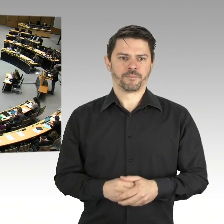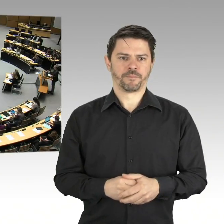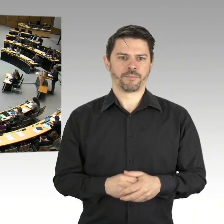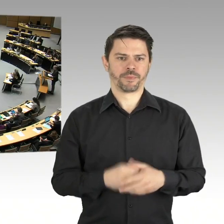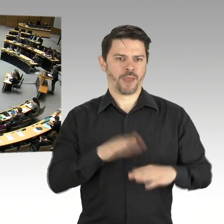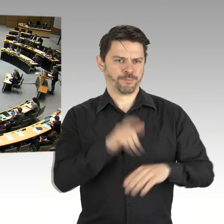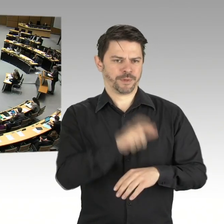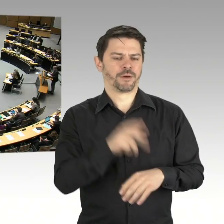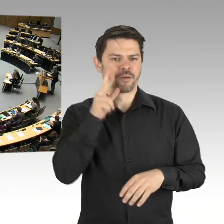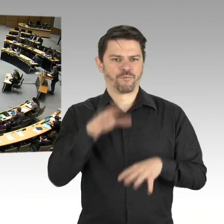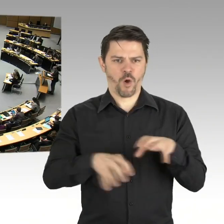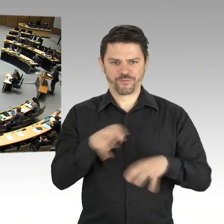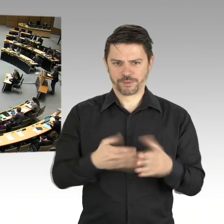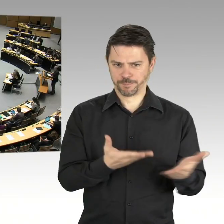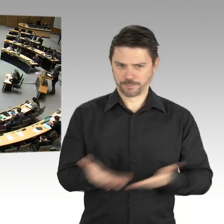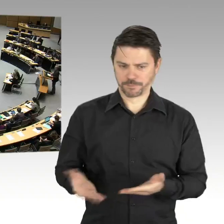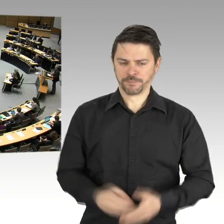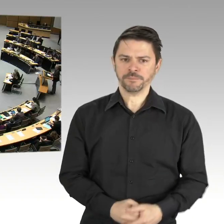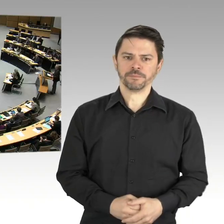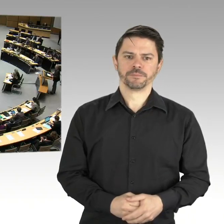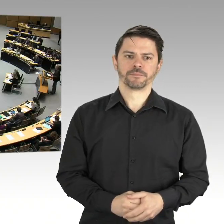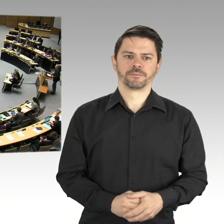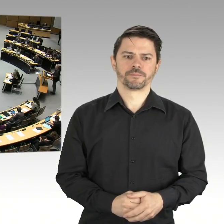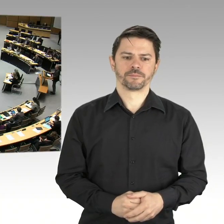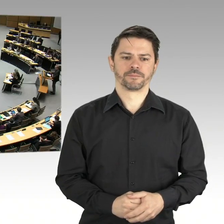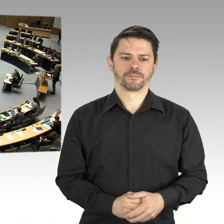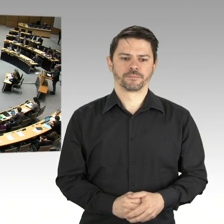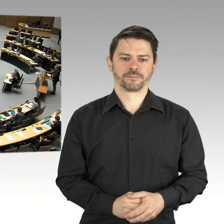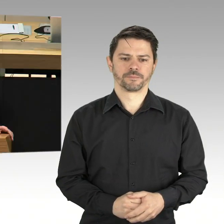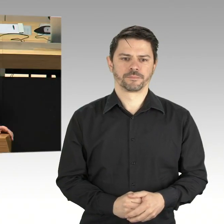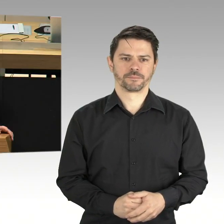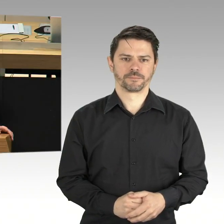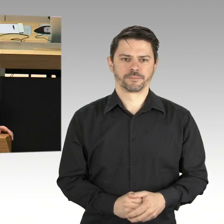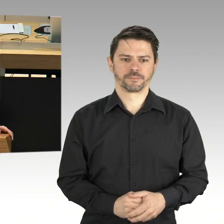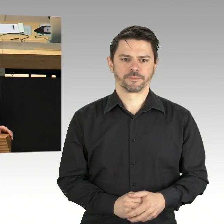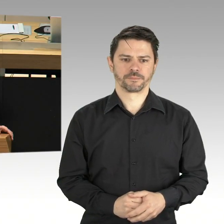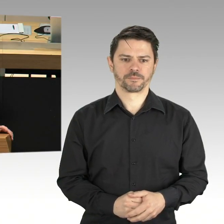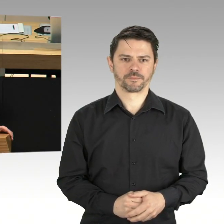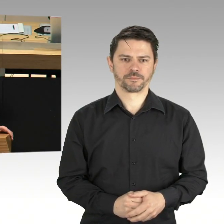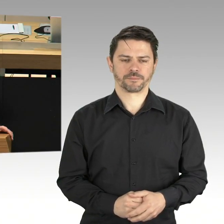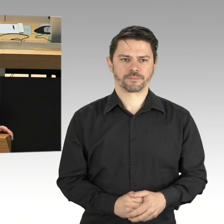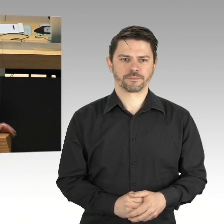(Rednerwechsel) Herr Präsident, meine Damen und Herren. Wenn die Neuvertragsmieten in Berlin